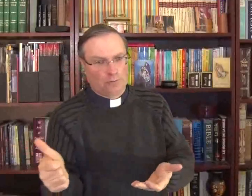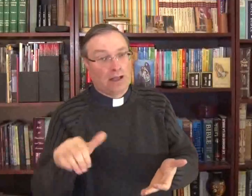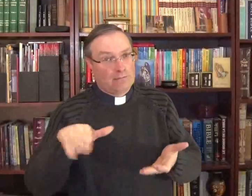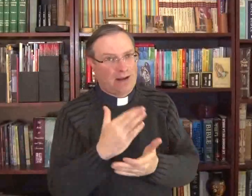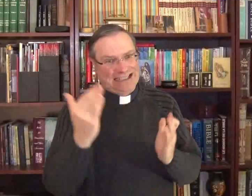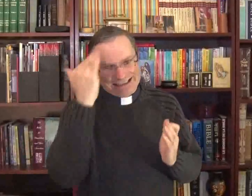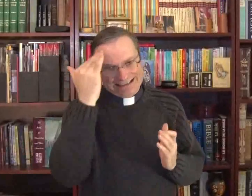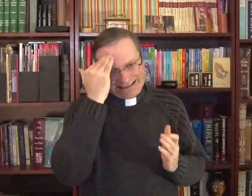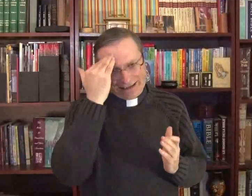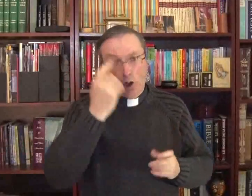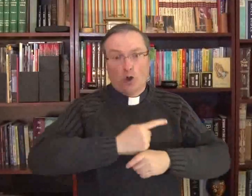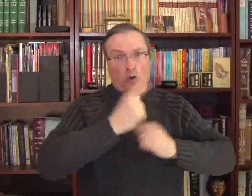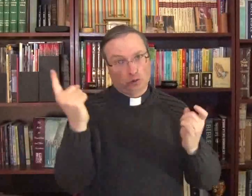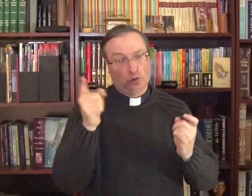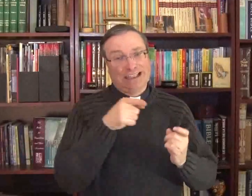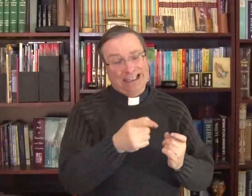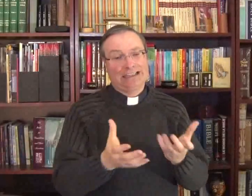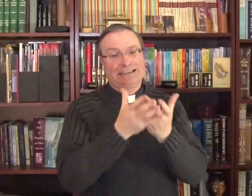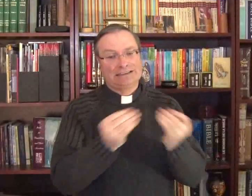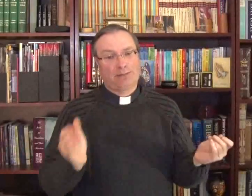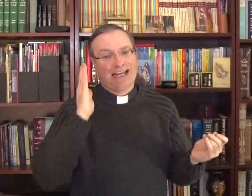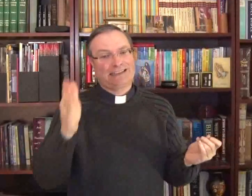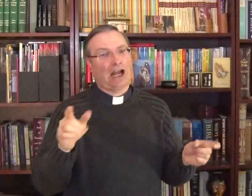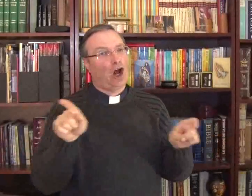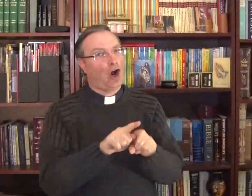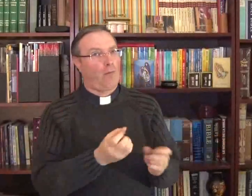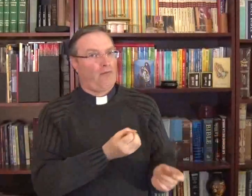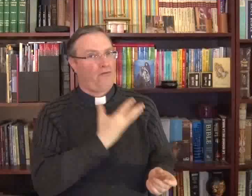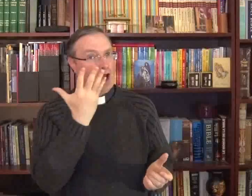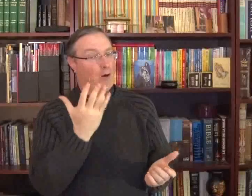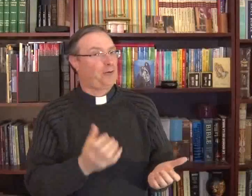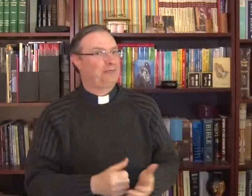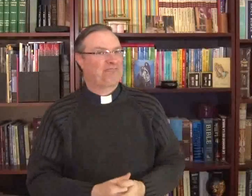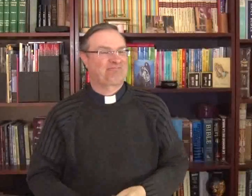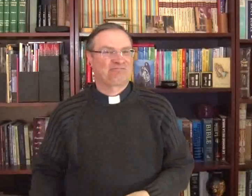car il sait qu’un jour il disparaîtra comme une fleur.